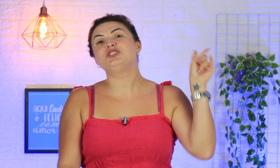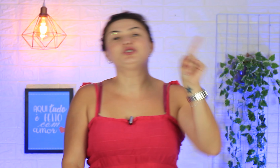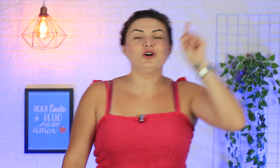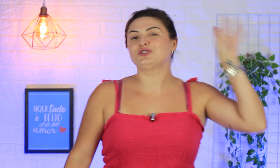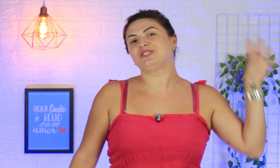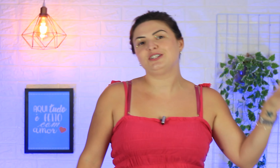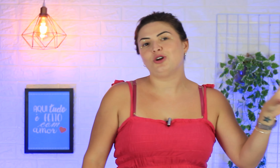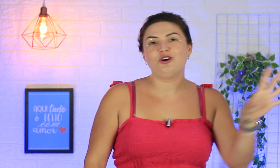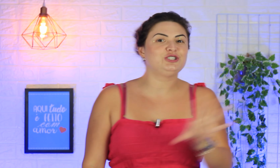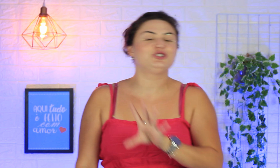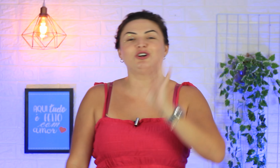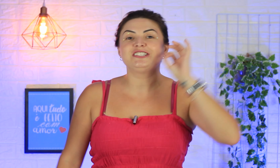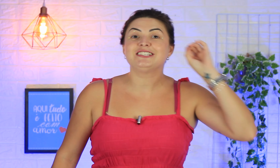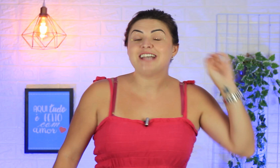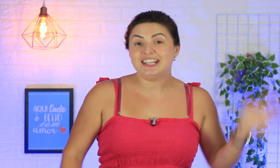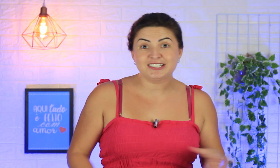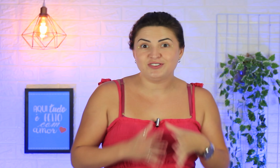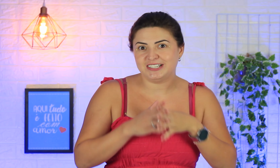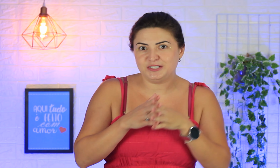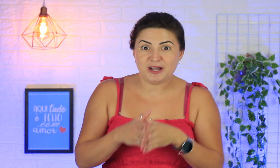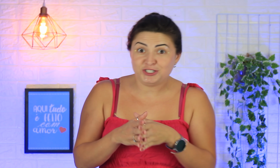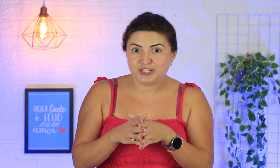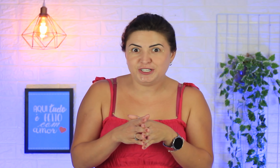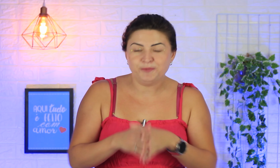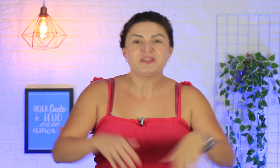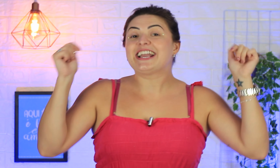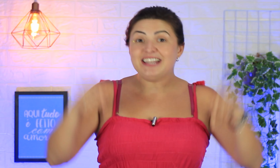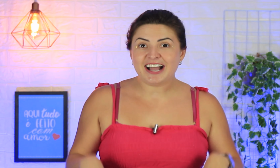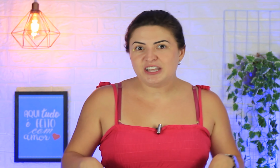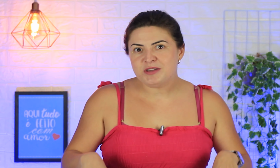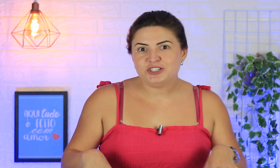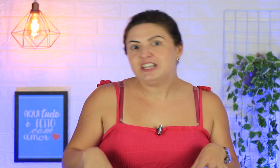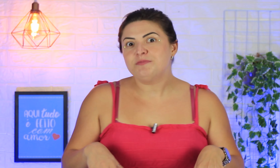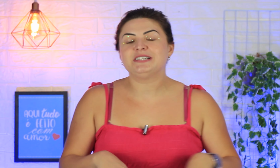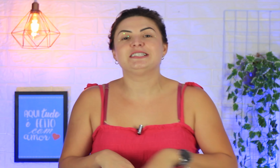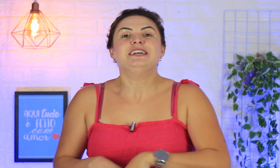de todos os setores de todas as áreas que vocês imaginam aqui na academia de libras